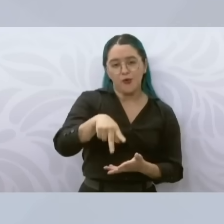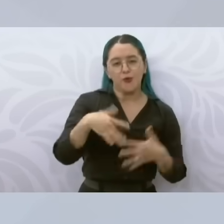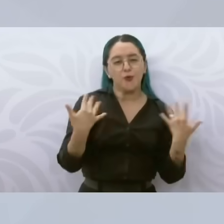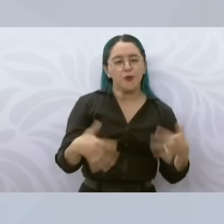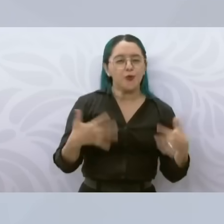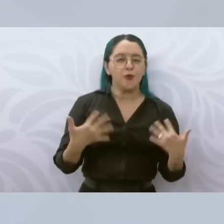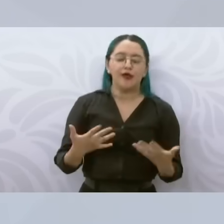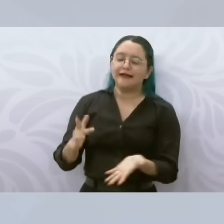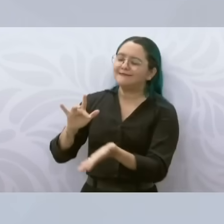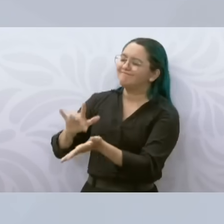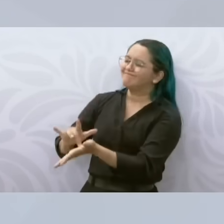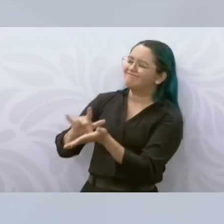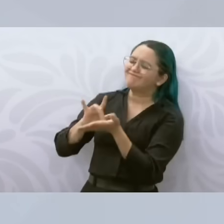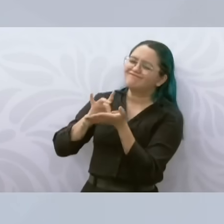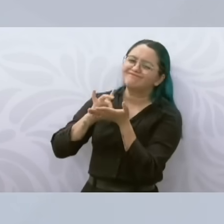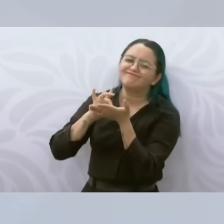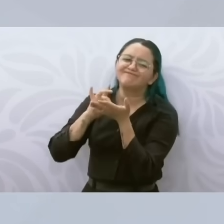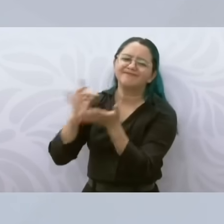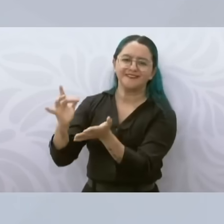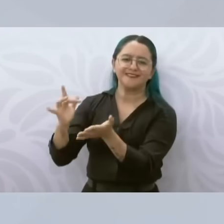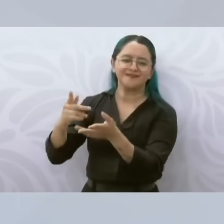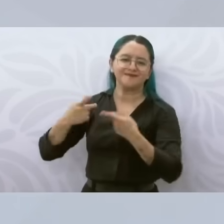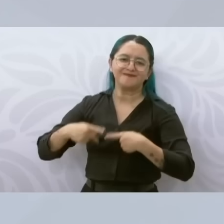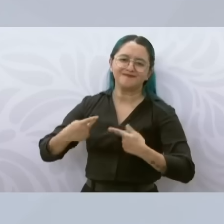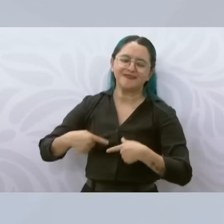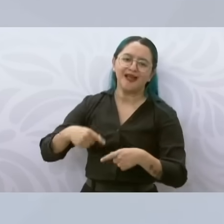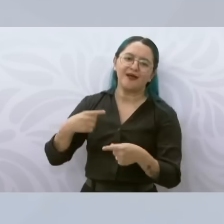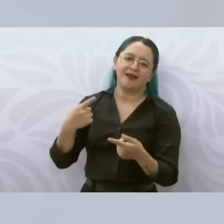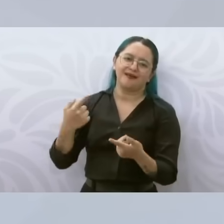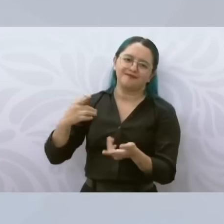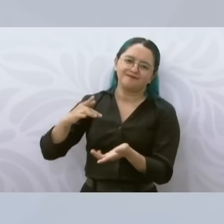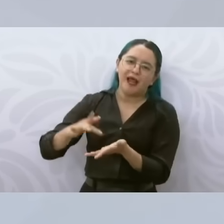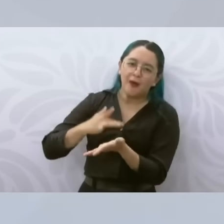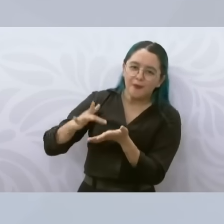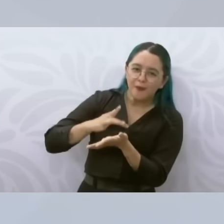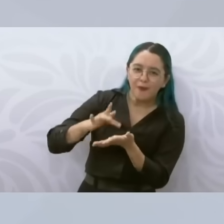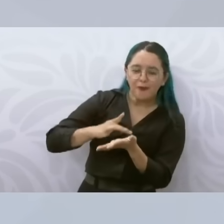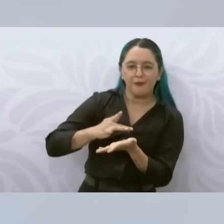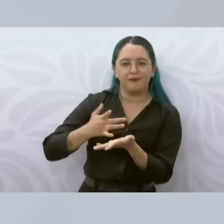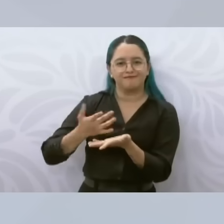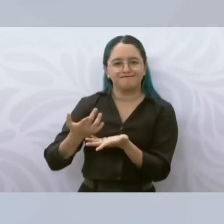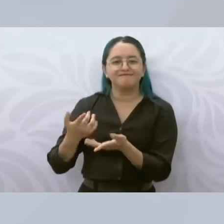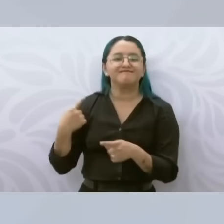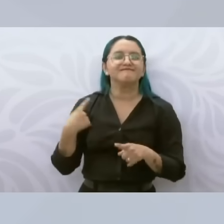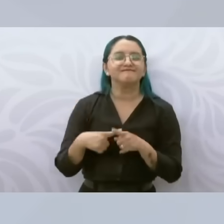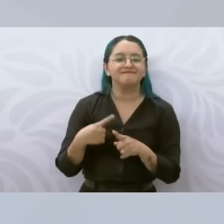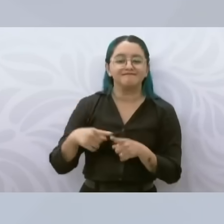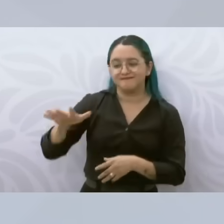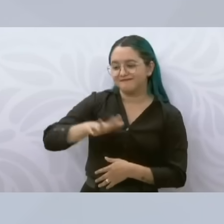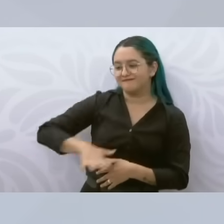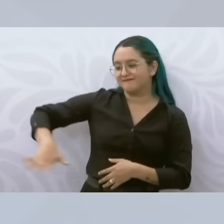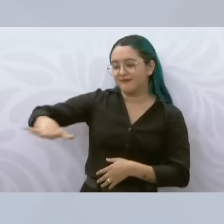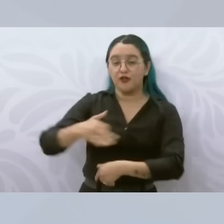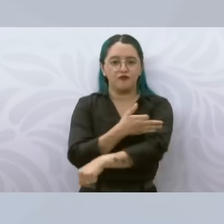guiado y apoyado en la travesía a nuestras familias que han sido nuestro pilar a pesar